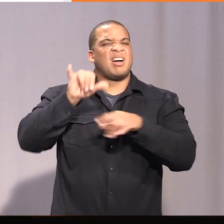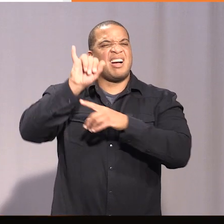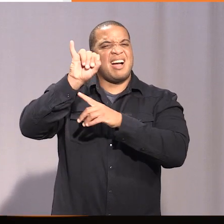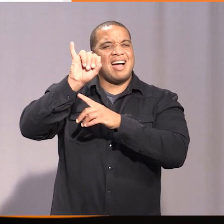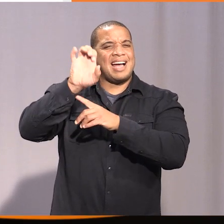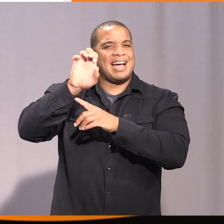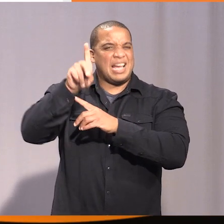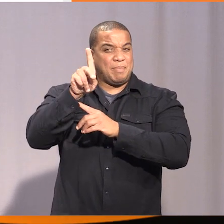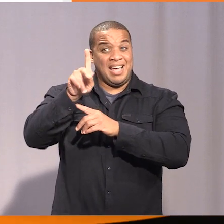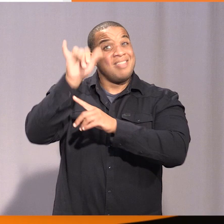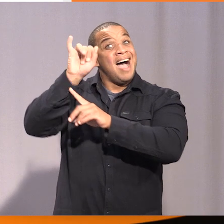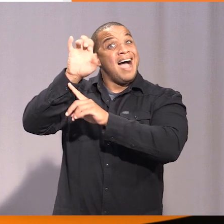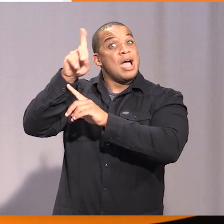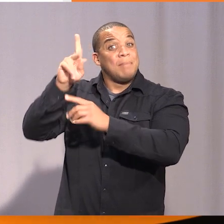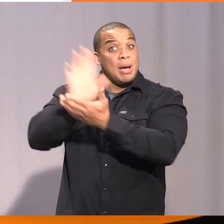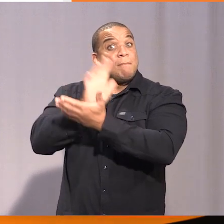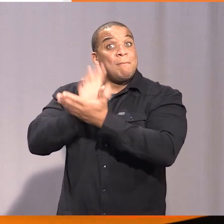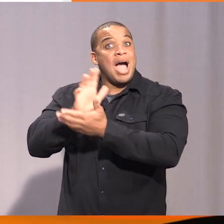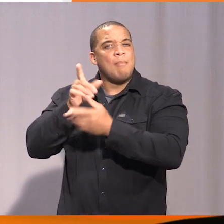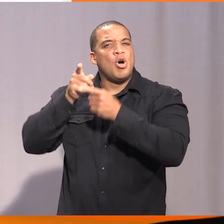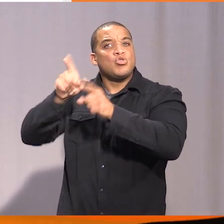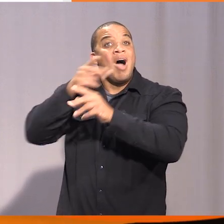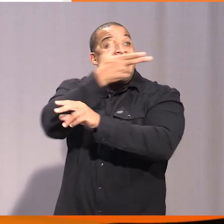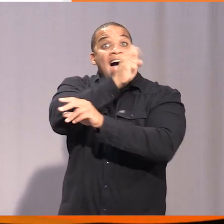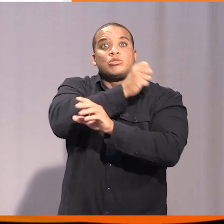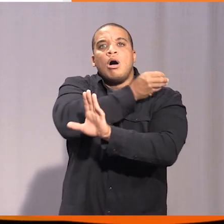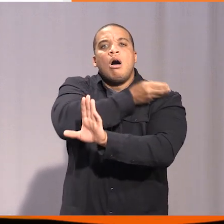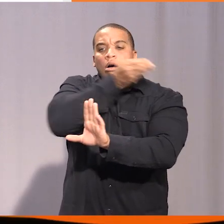Esto se los tendrían que haber dado en la escuela secundaria.